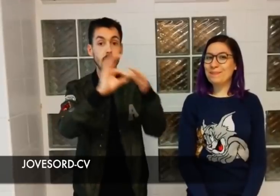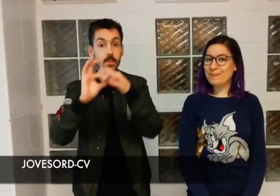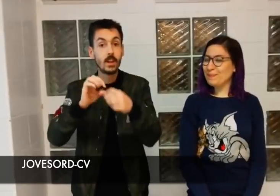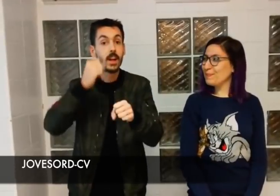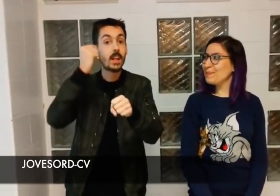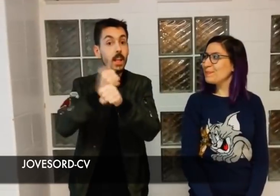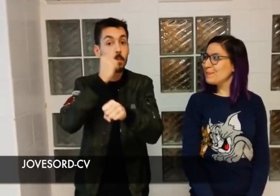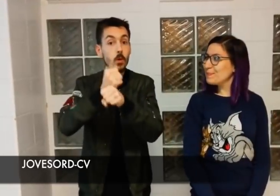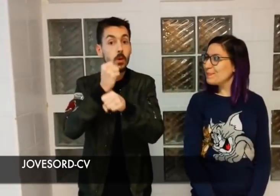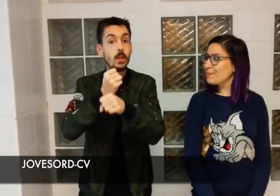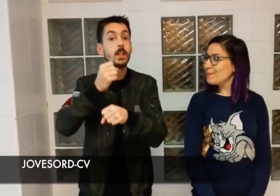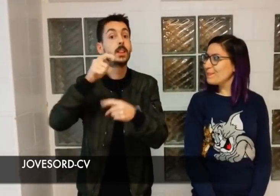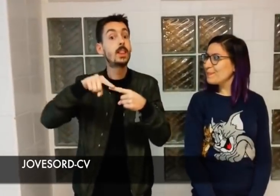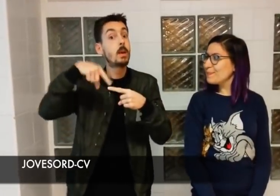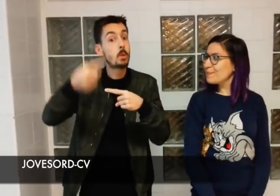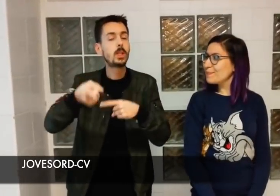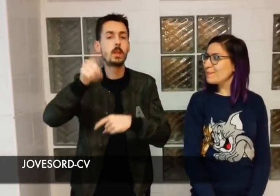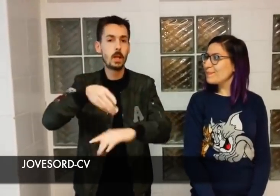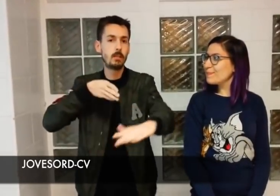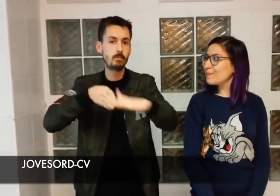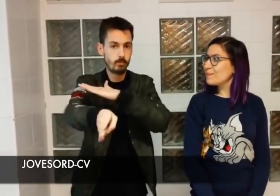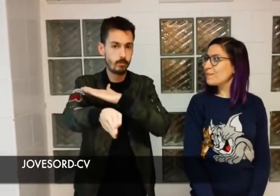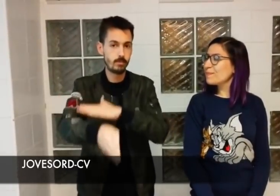Así como en todos los centros de trabajo.